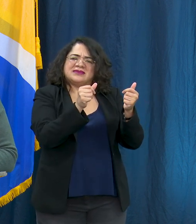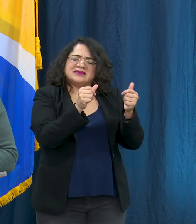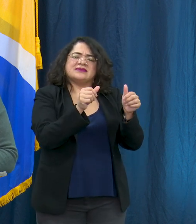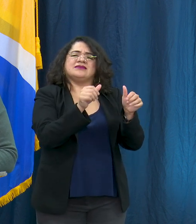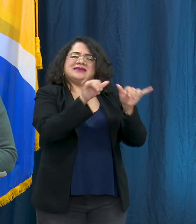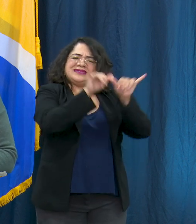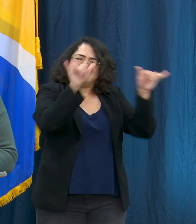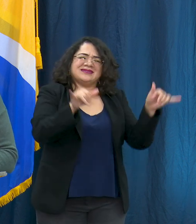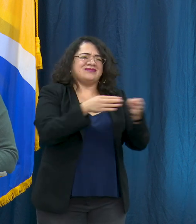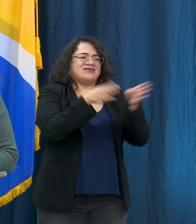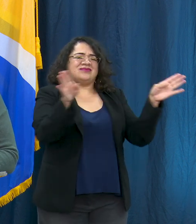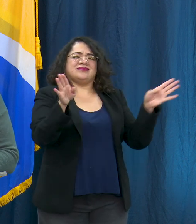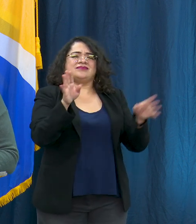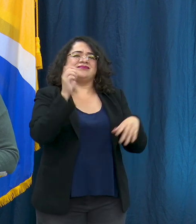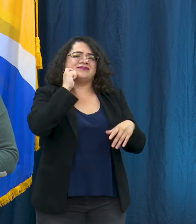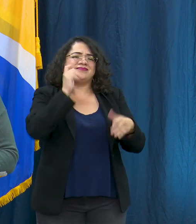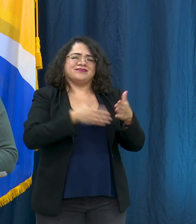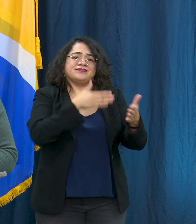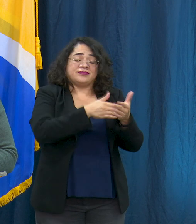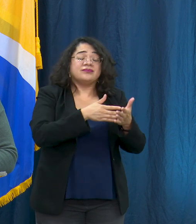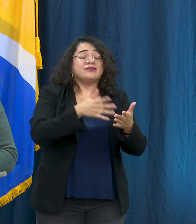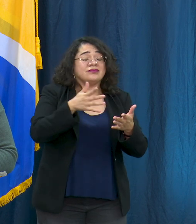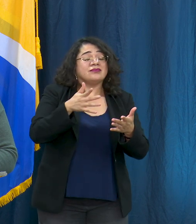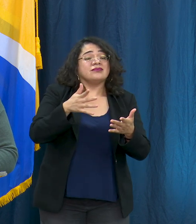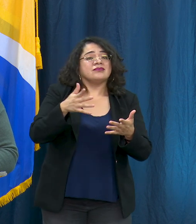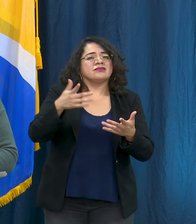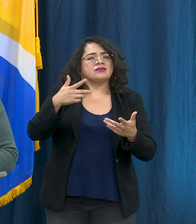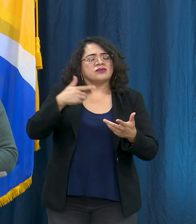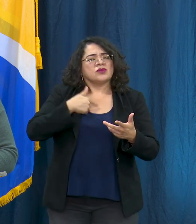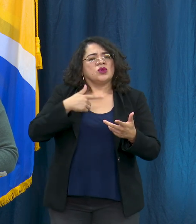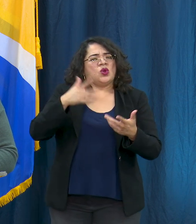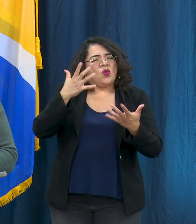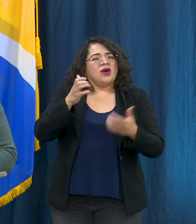esta construyendo oportunidad A's para refill hala goes de la comunidad en las